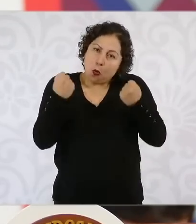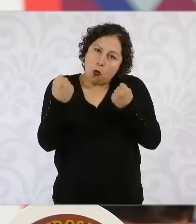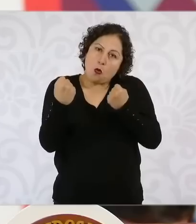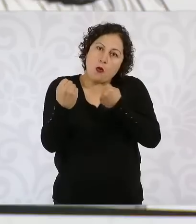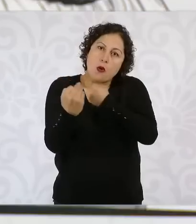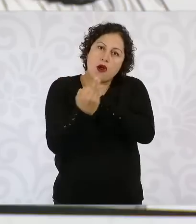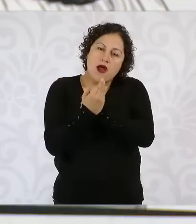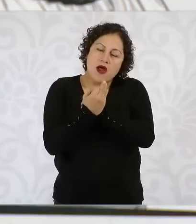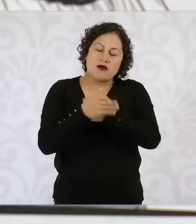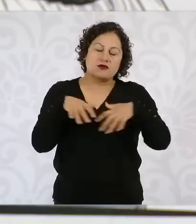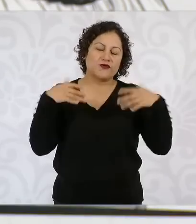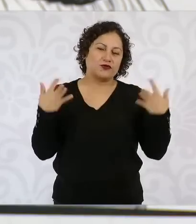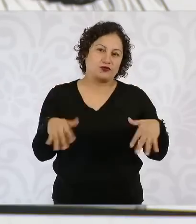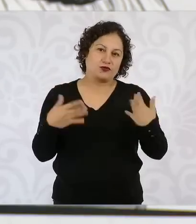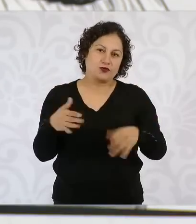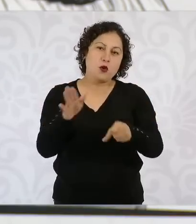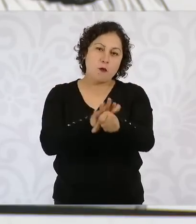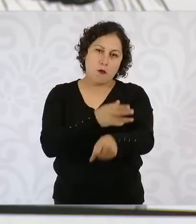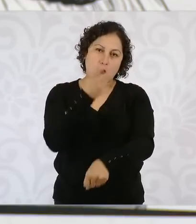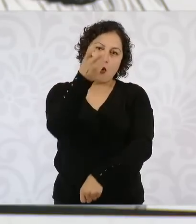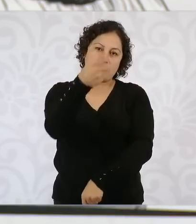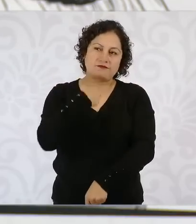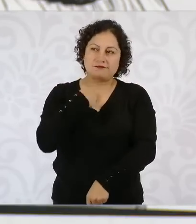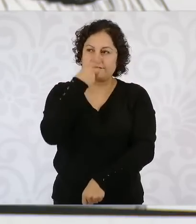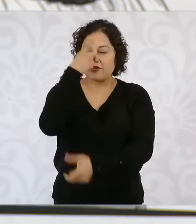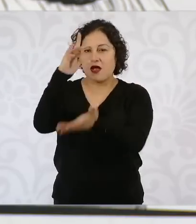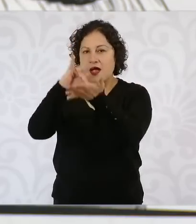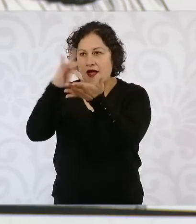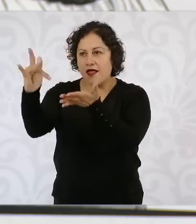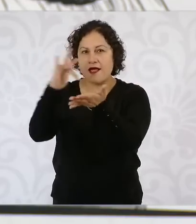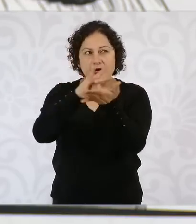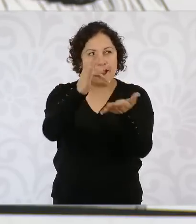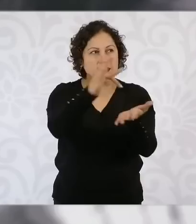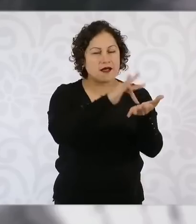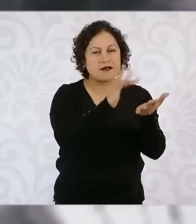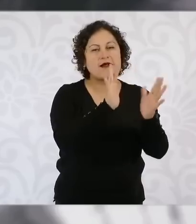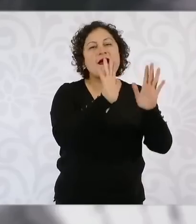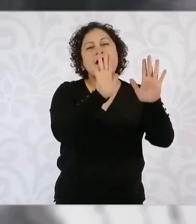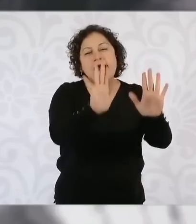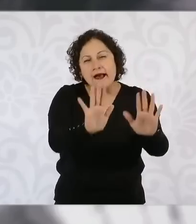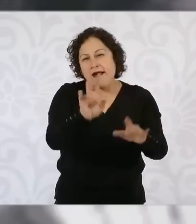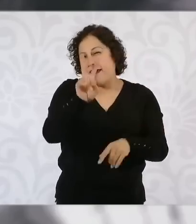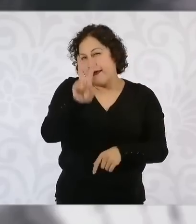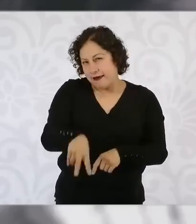porque realmente es muy importante solo uno ahí algunos mareados que este siempre van a estar